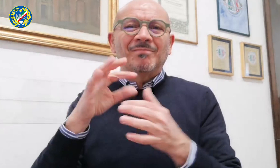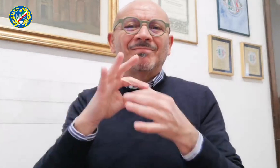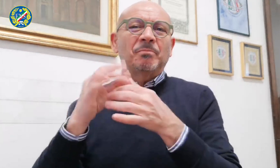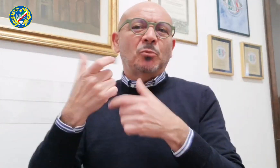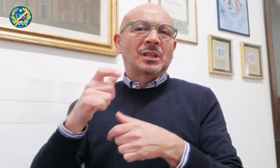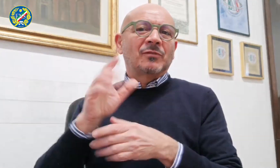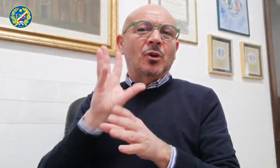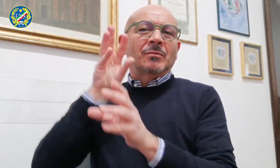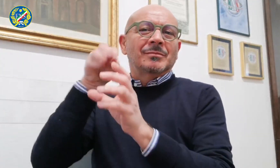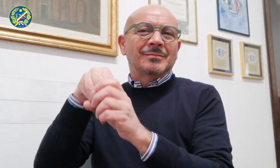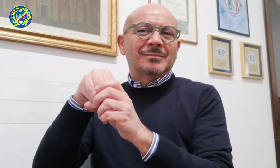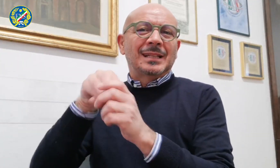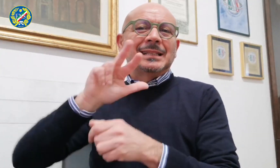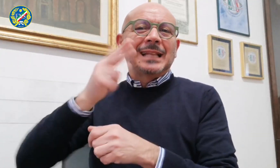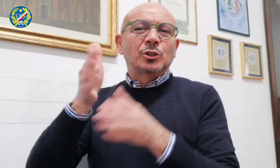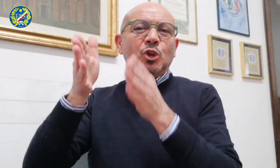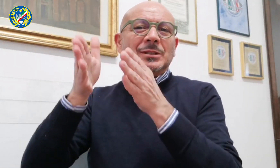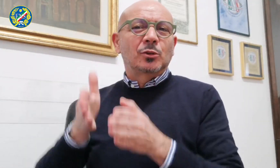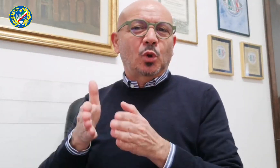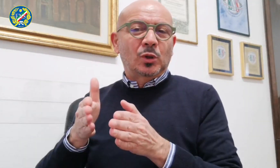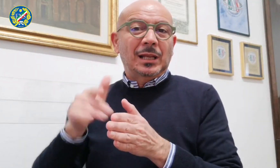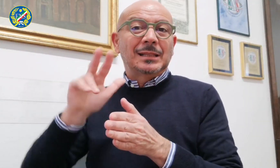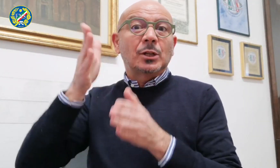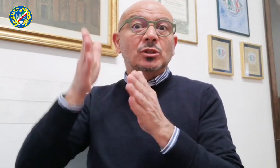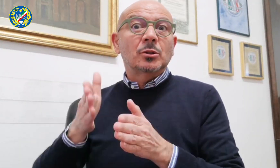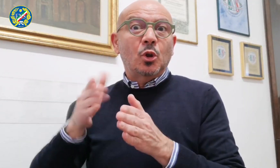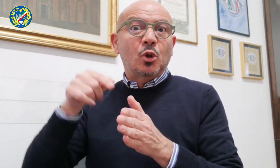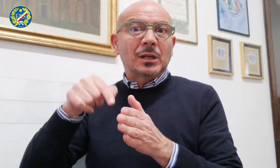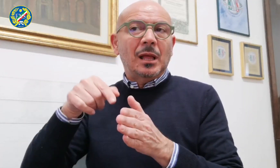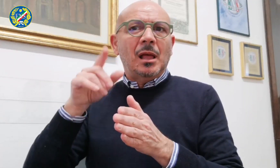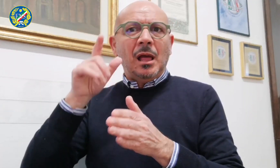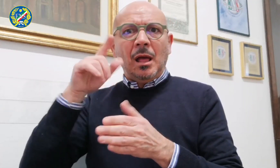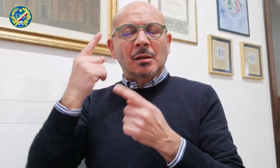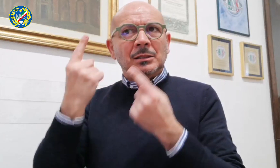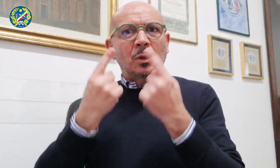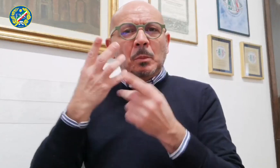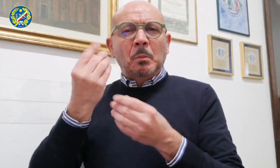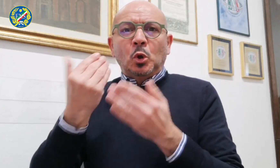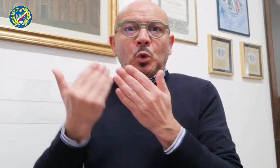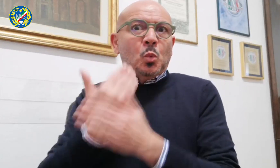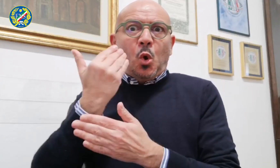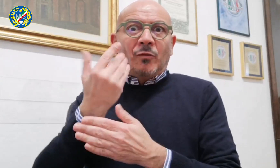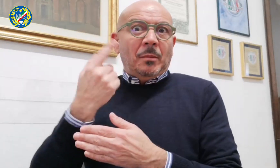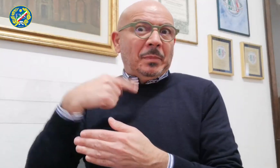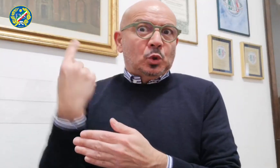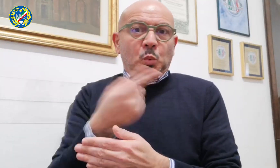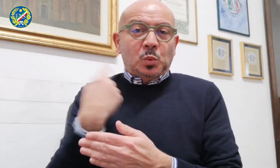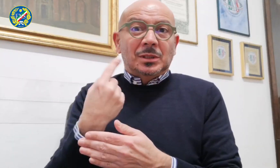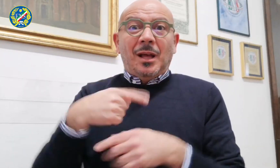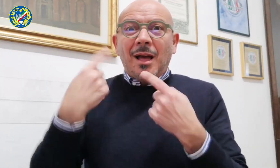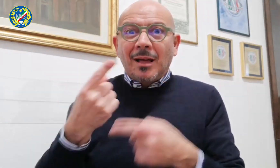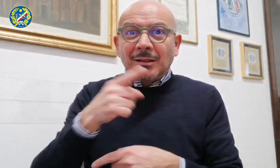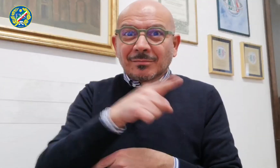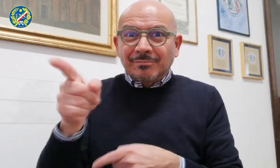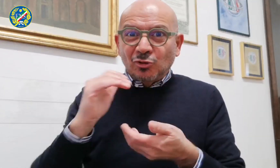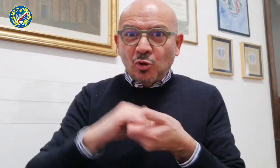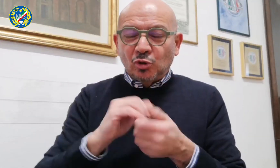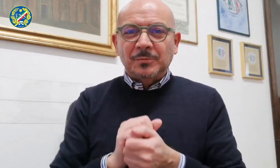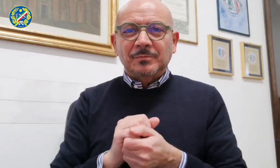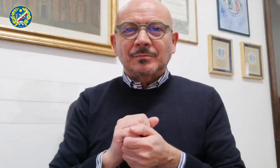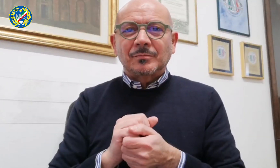perché c'è una nuovissima situazione per tutti e anche per voi soci riguardo il terzo settore.